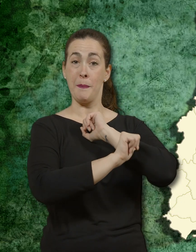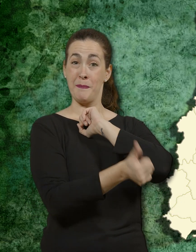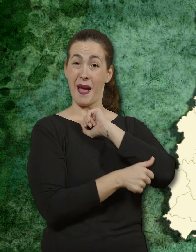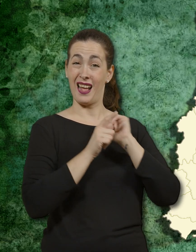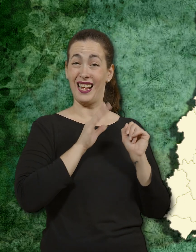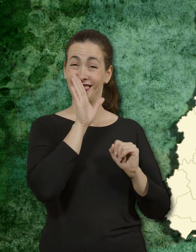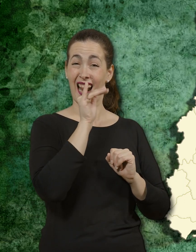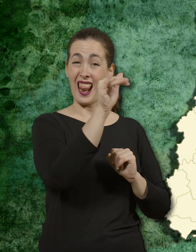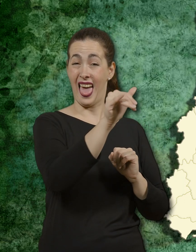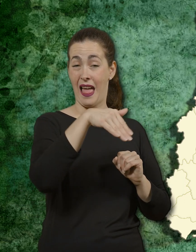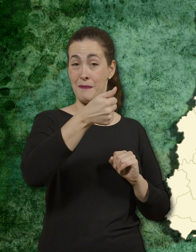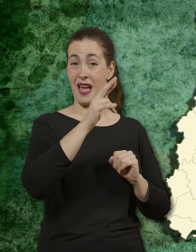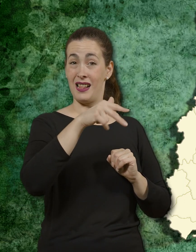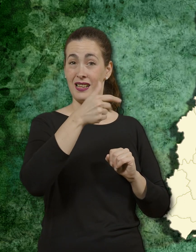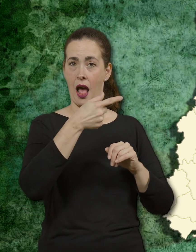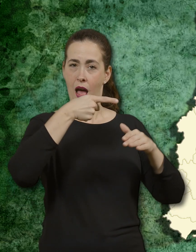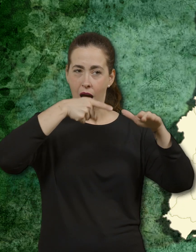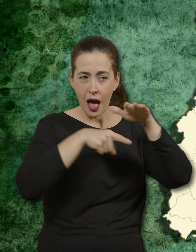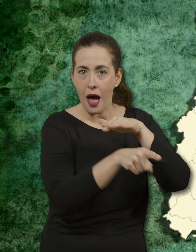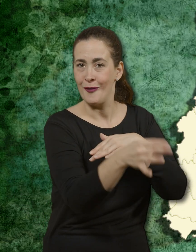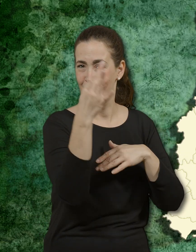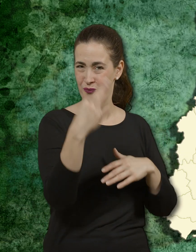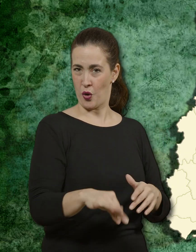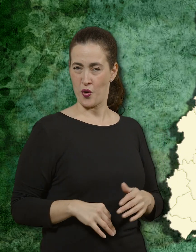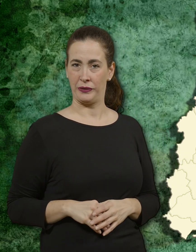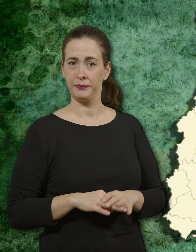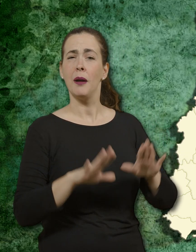al Parc de la Serralada de Marina.